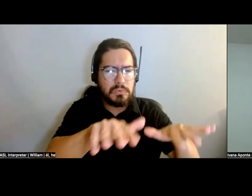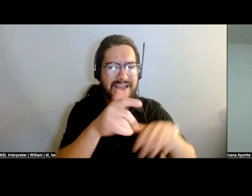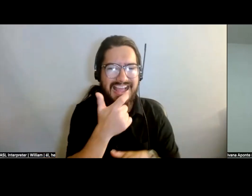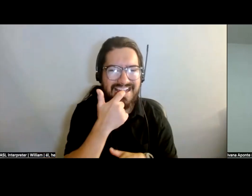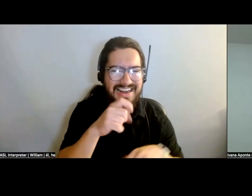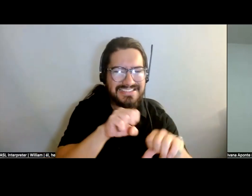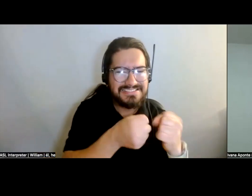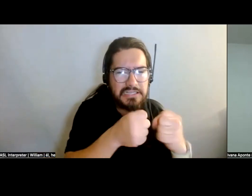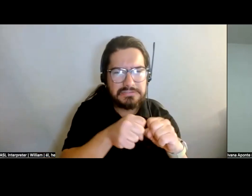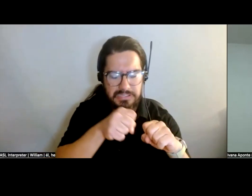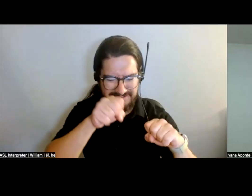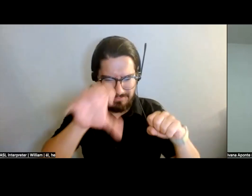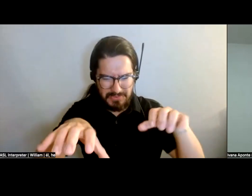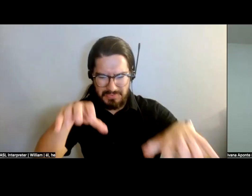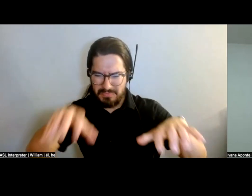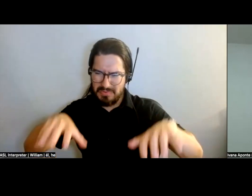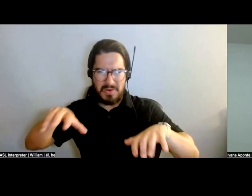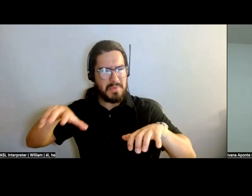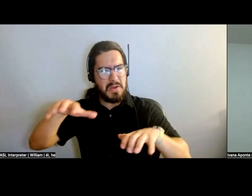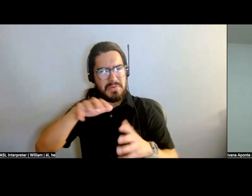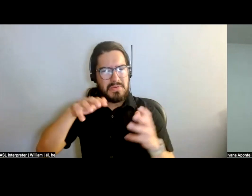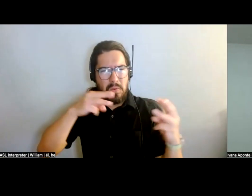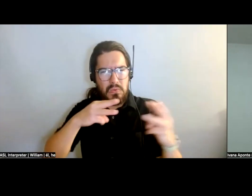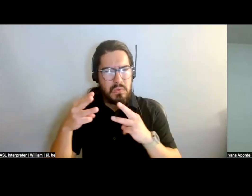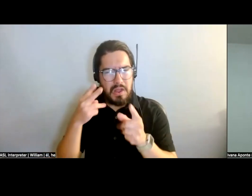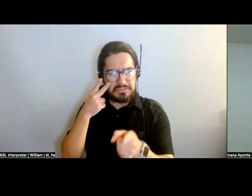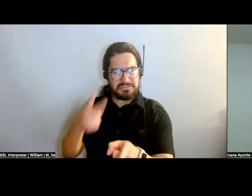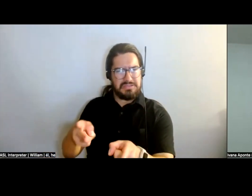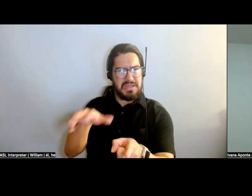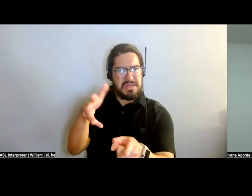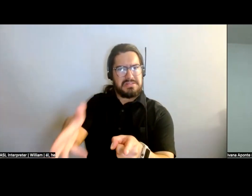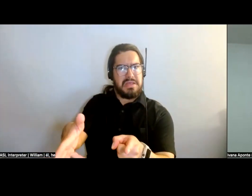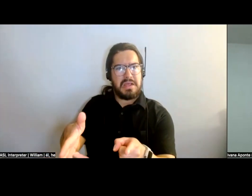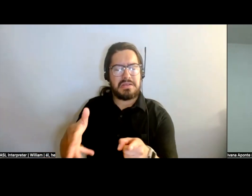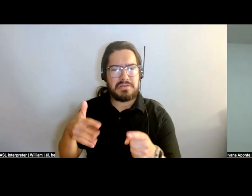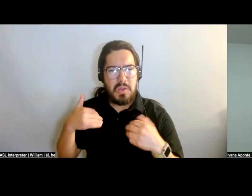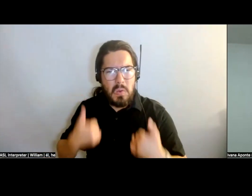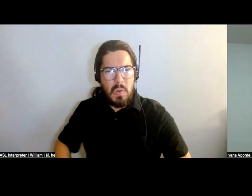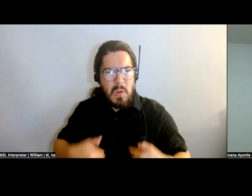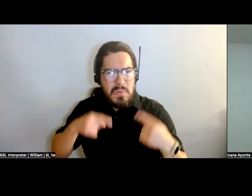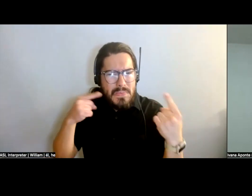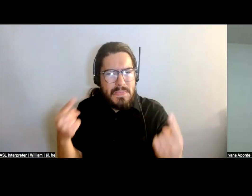El odio con latencia fratricida siembra temores de errancia una nueva errancia